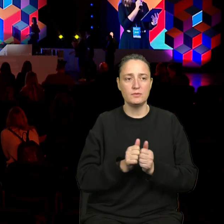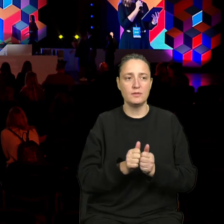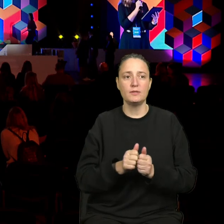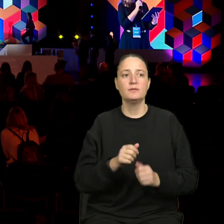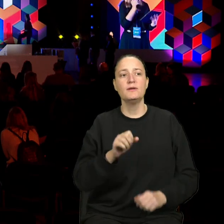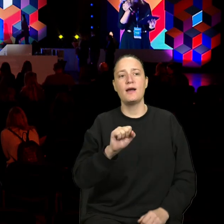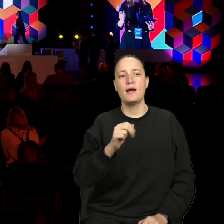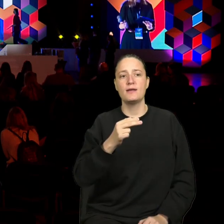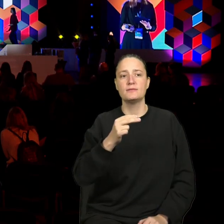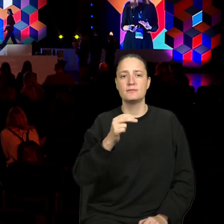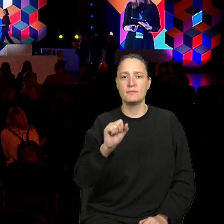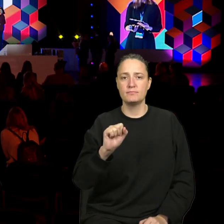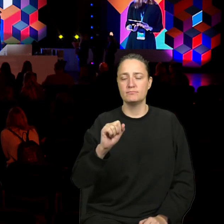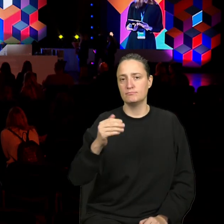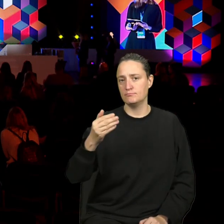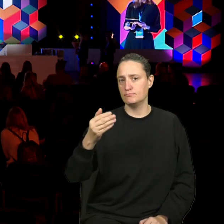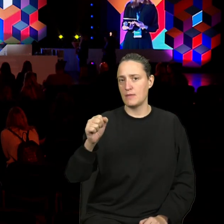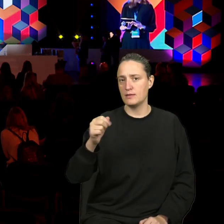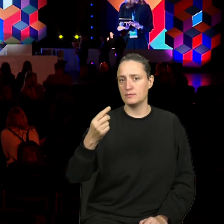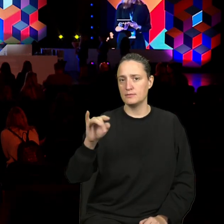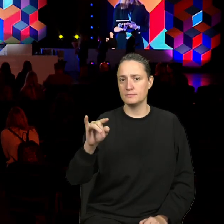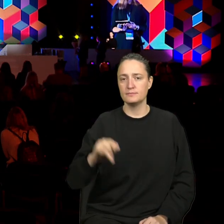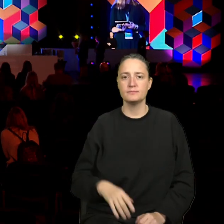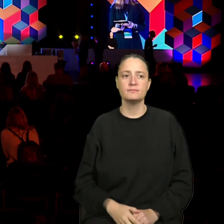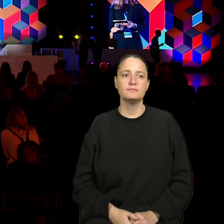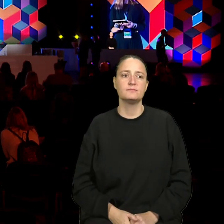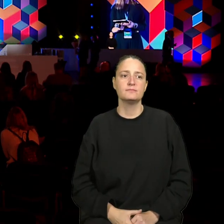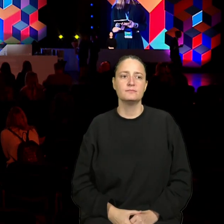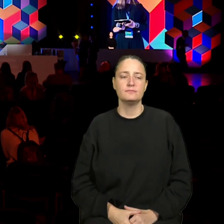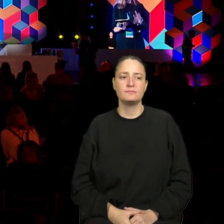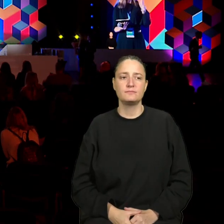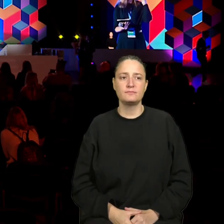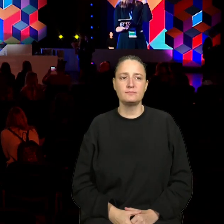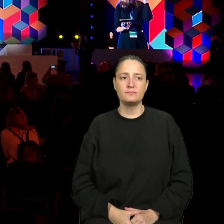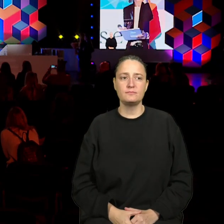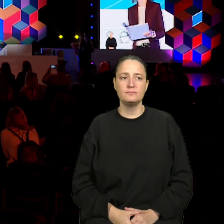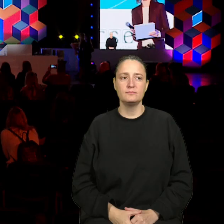pokazane, to są wyzwania i dla obywateli, i dla kadry uczącej, i dla systemu, i dla uczniów,